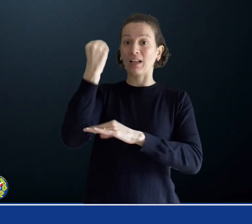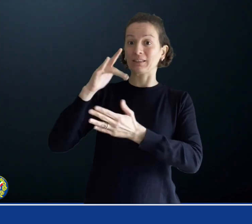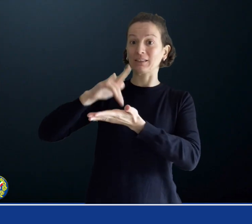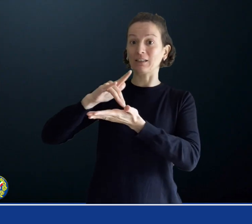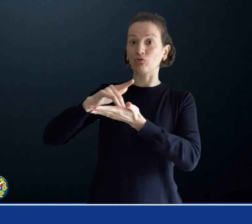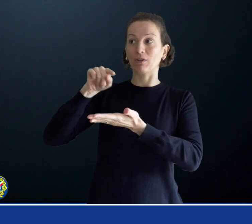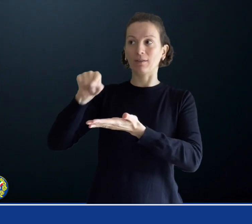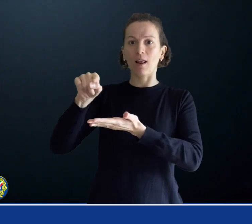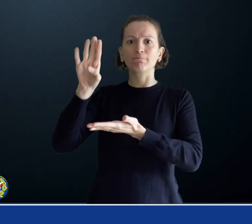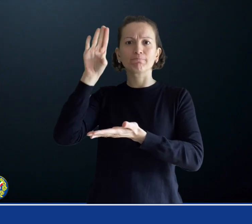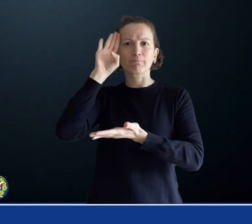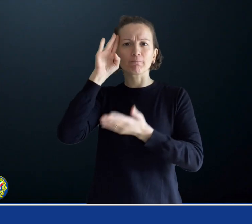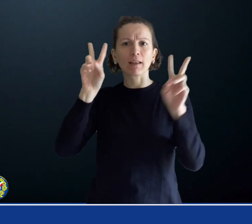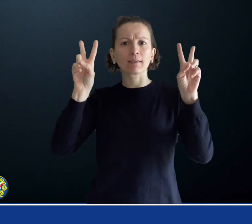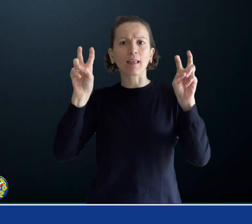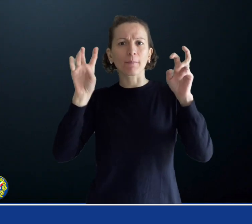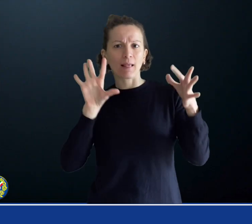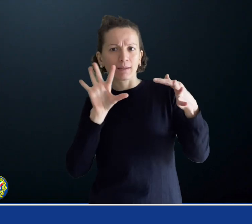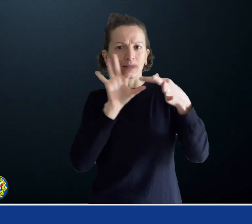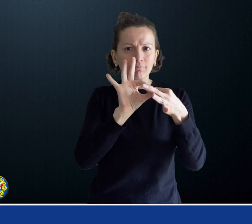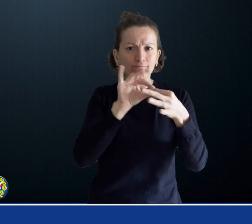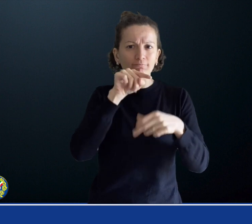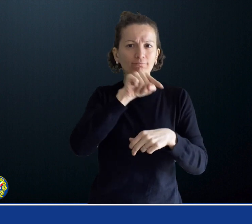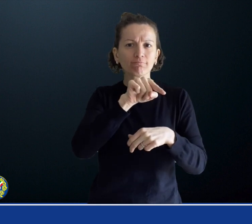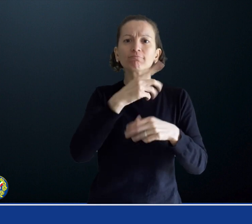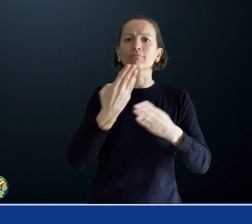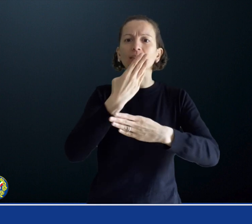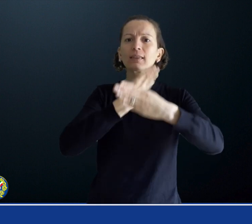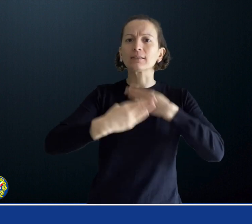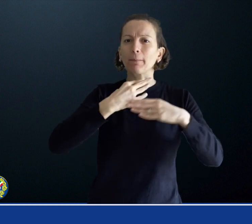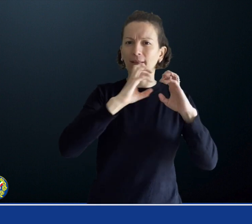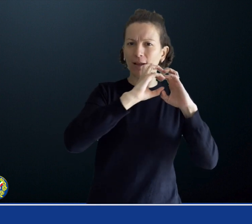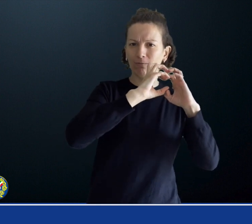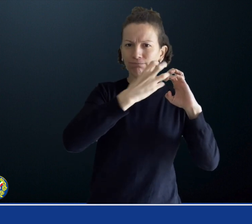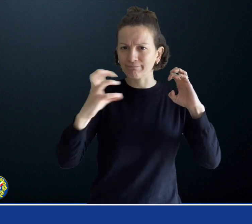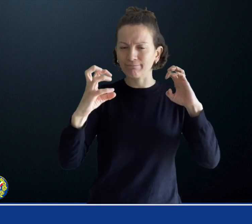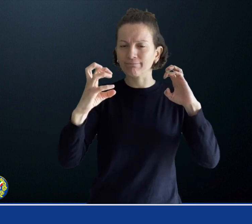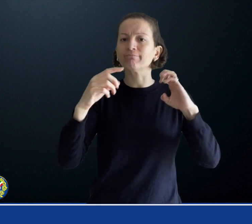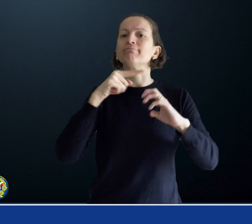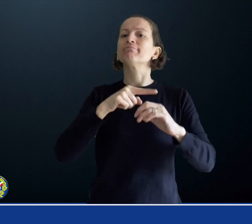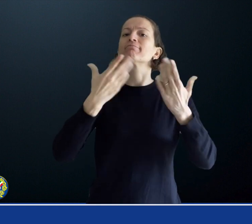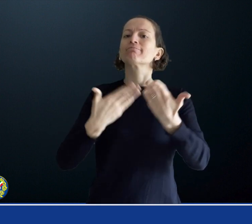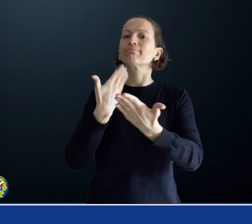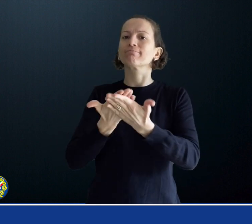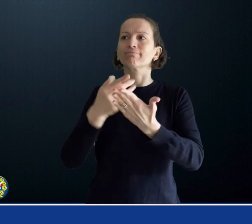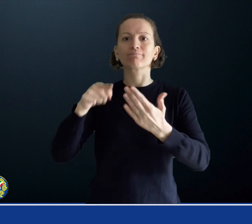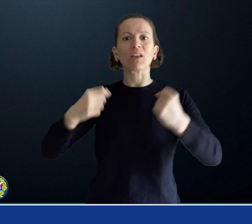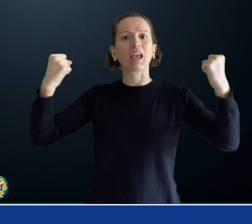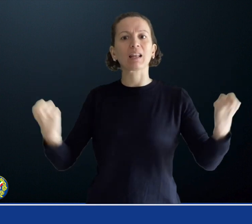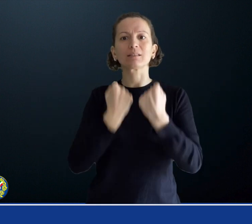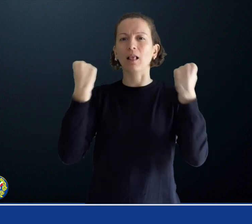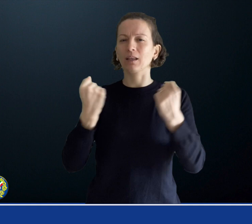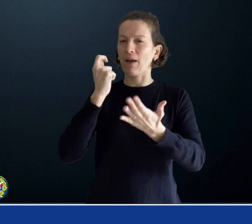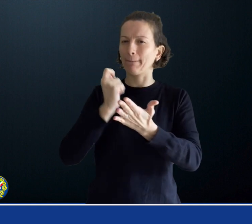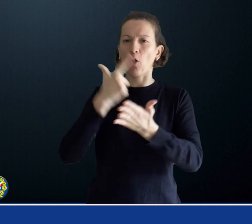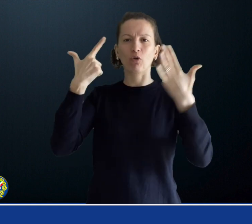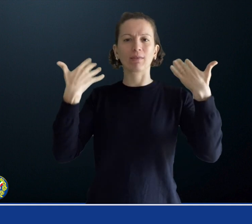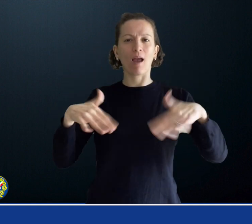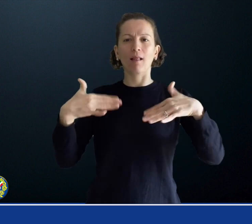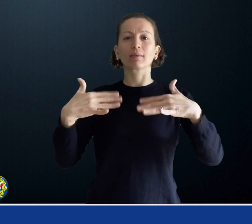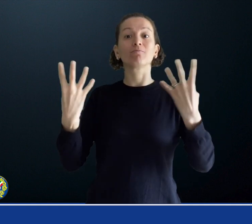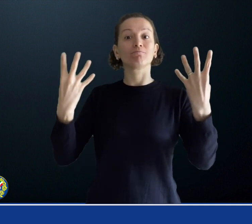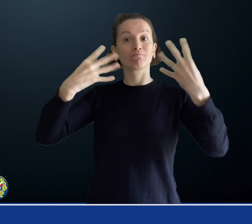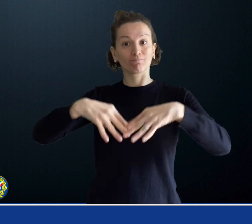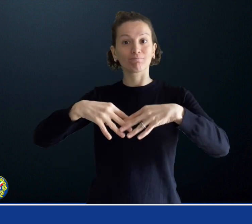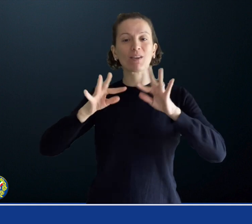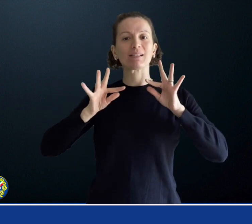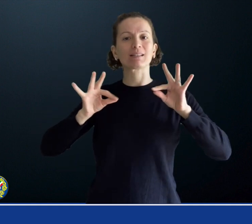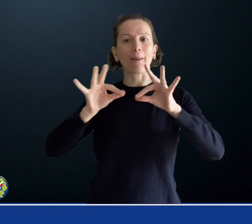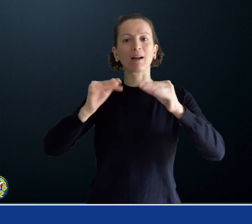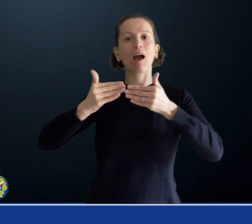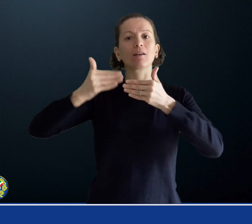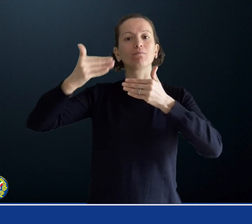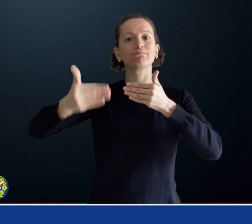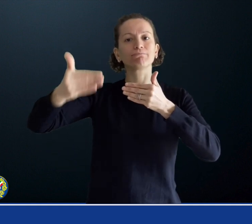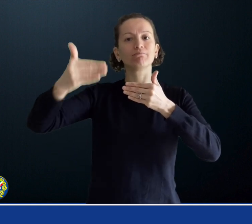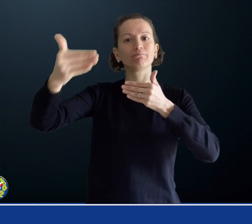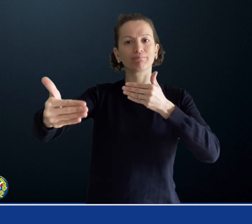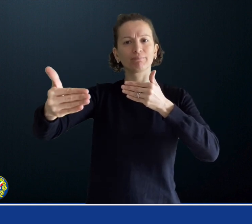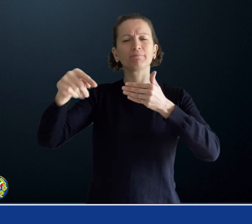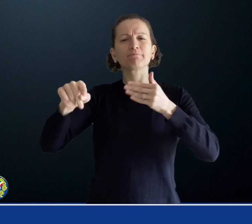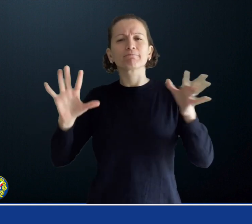La Sede Centrale ENS segnala questa importante iniziativa che si propone di organizzare un ciclo di seminari